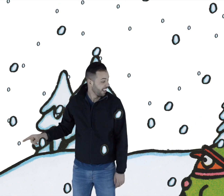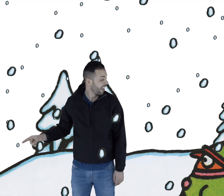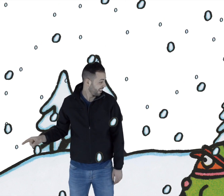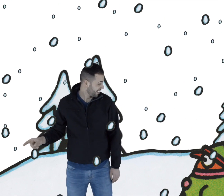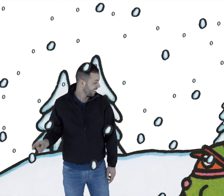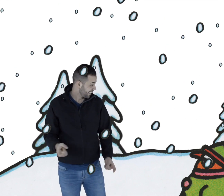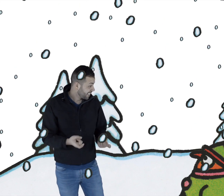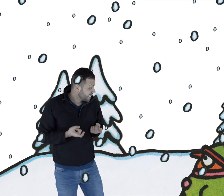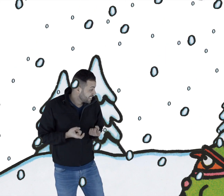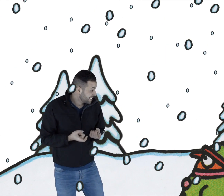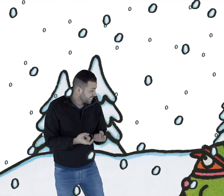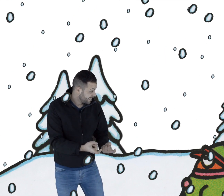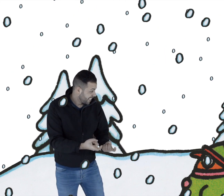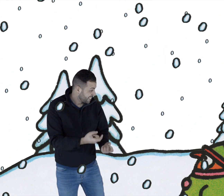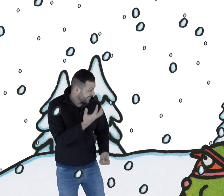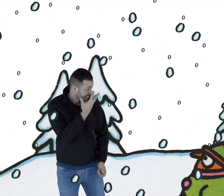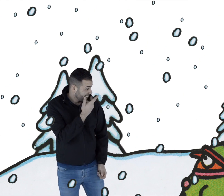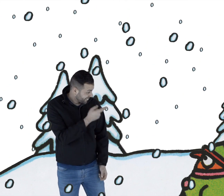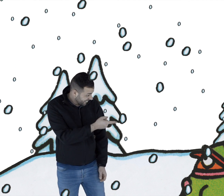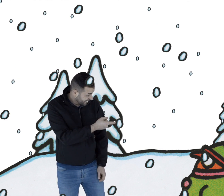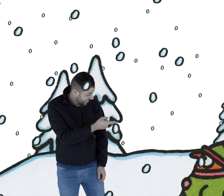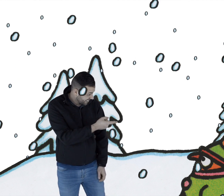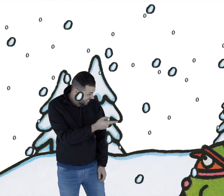è una slitta vi piace ?